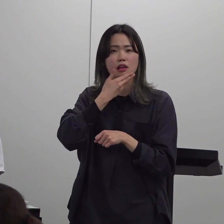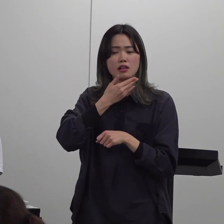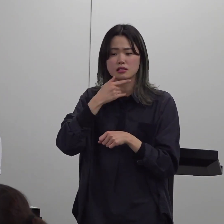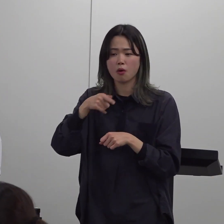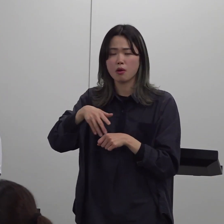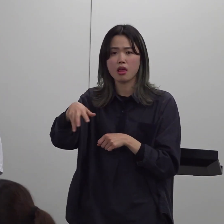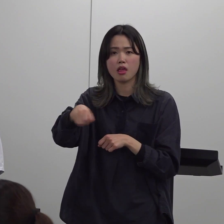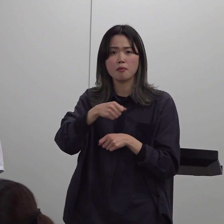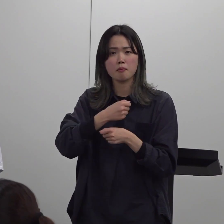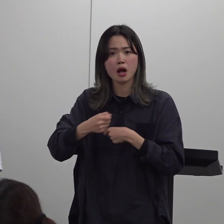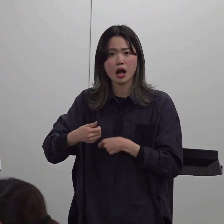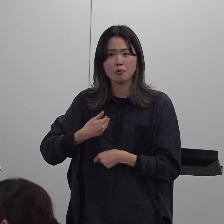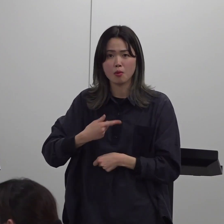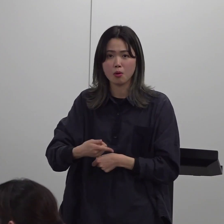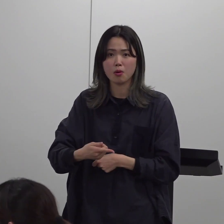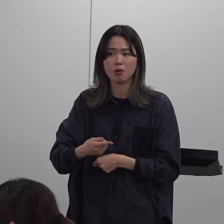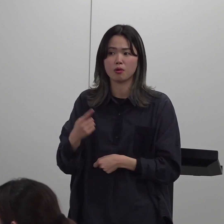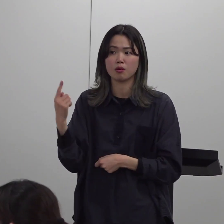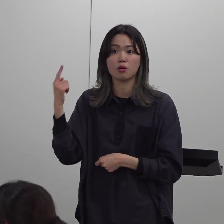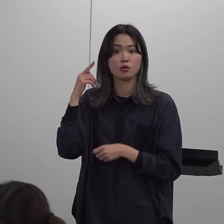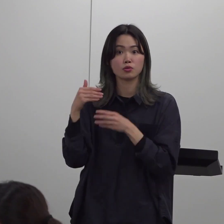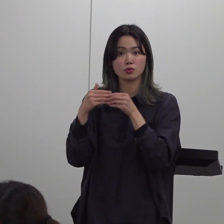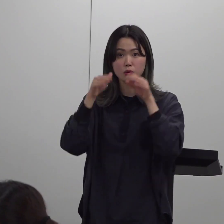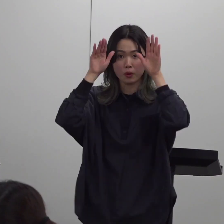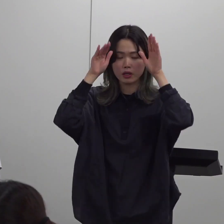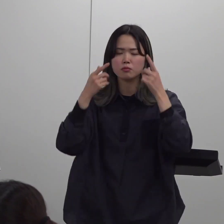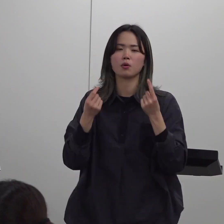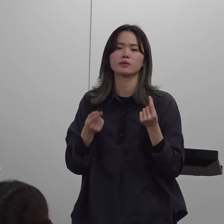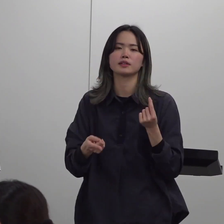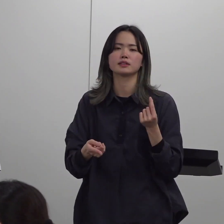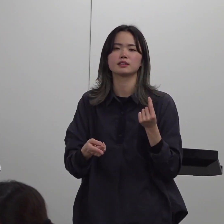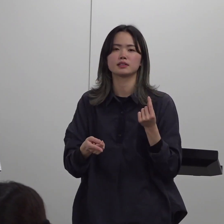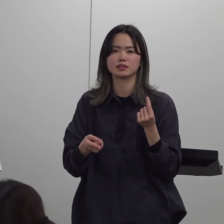聴導犬もそうです 必要な音を教えなきゃいけないときに